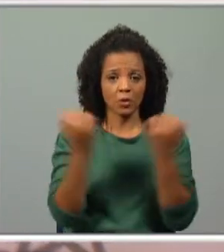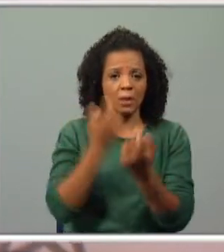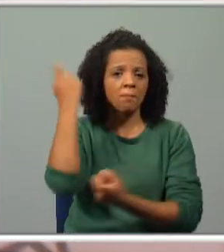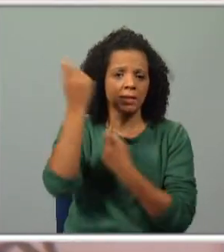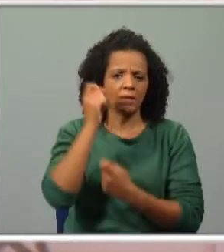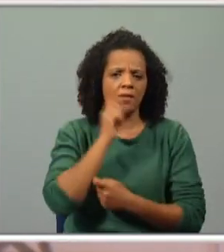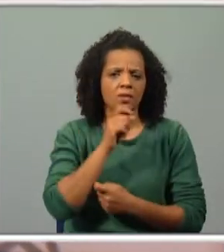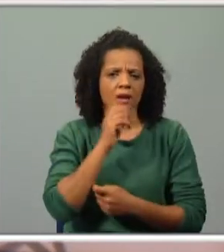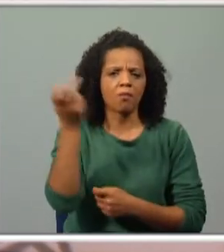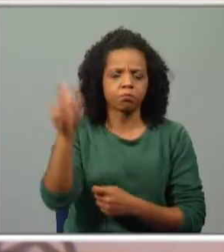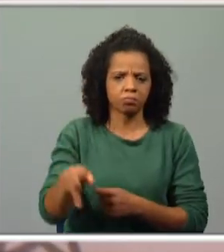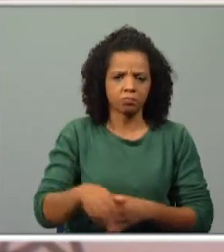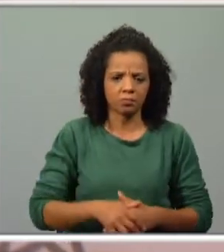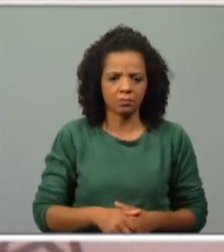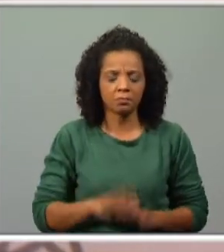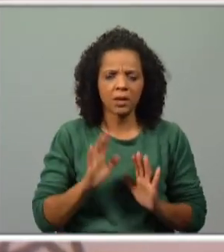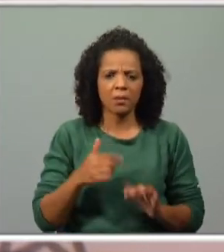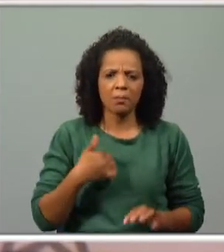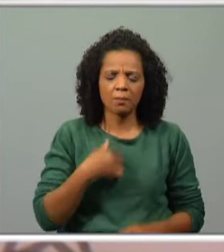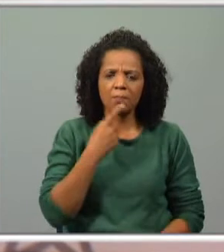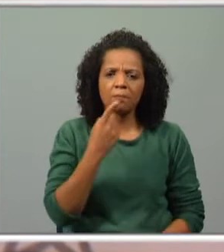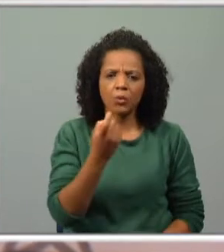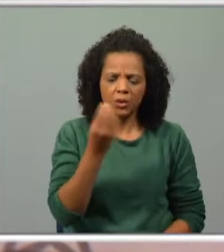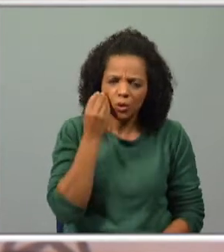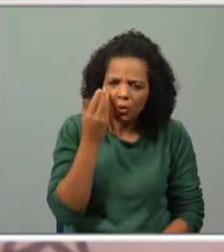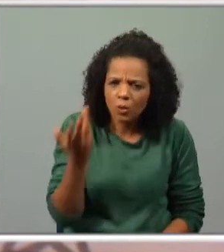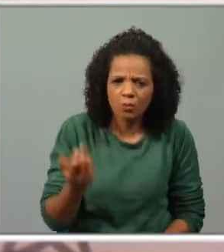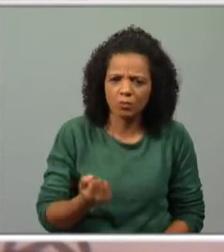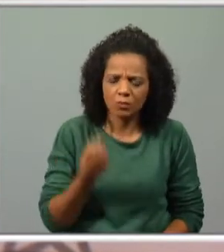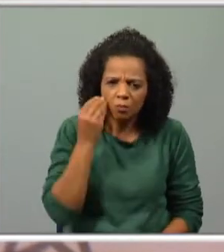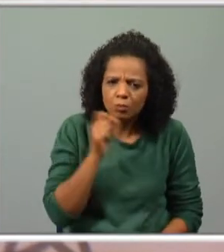podia acontecer mas ele pergunta como como é que isso é possível portanto leva 可能發生，但他問如何這怎麼可能，所以需要